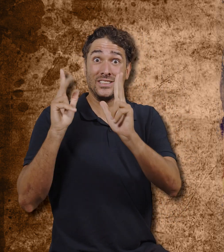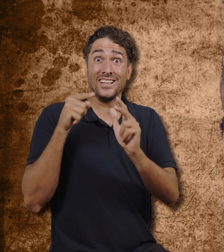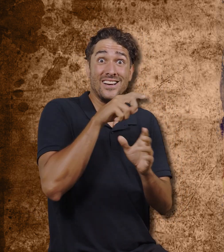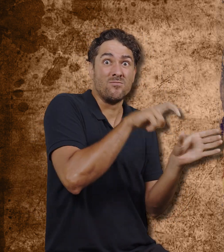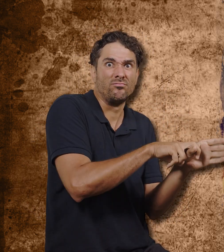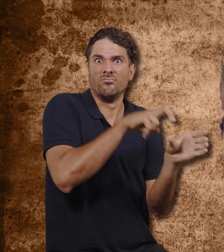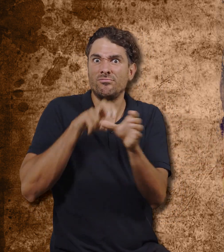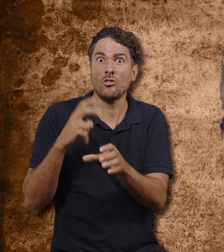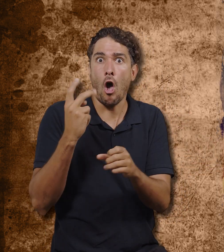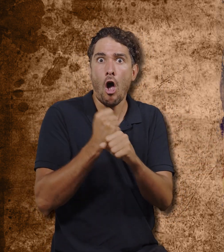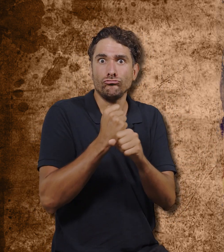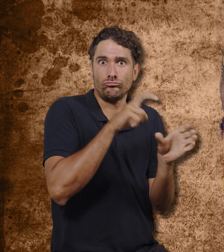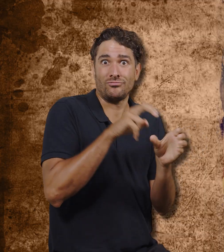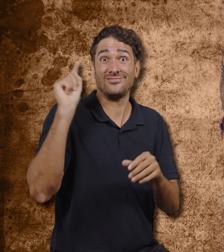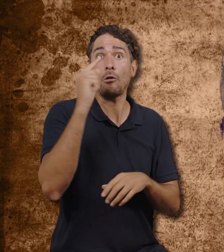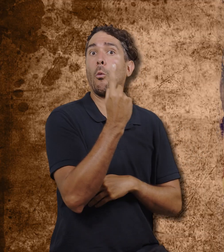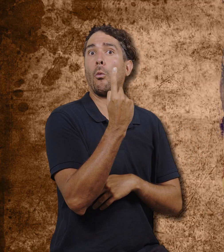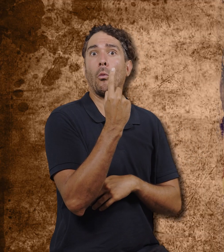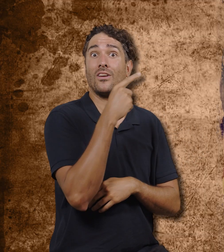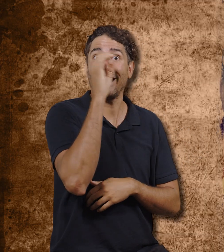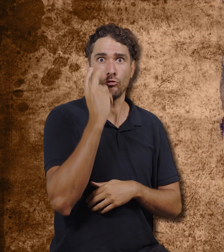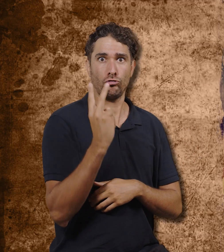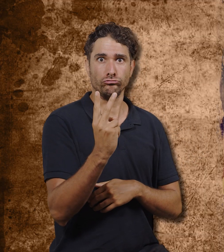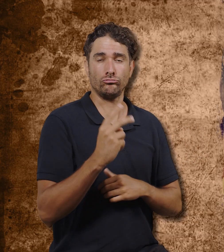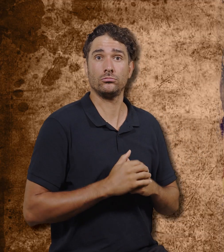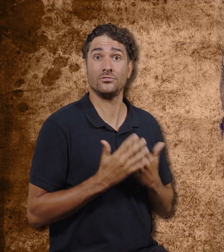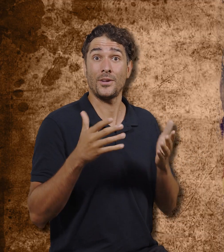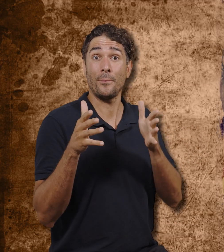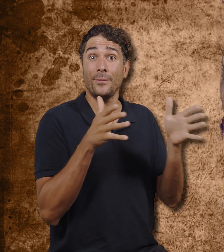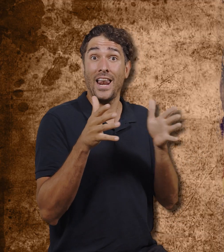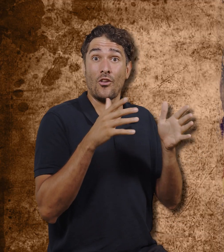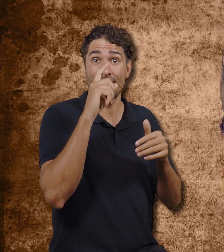que retornà per exercir funcions de govern en la democràcia reinstaurada.